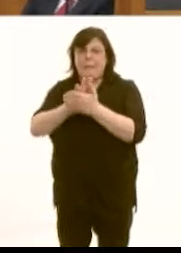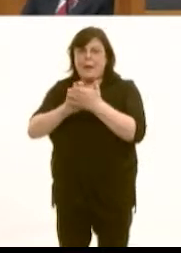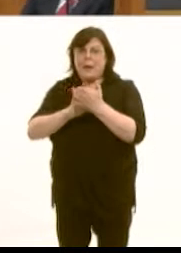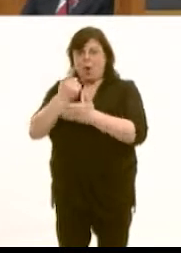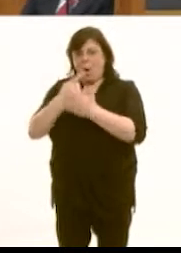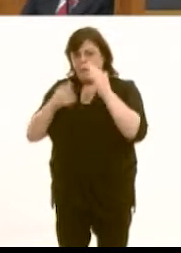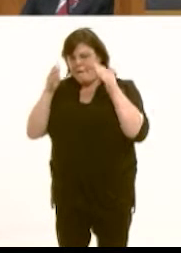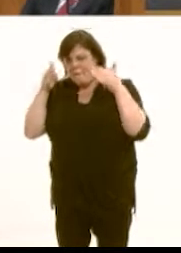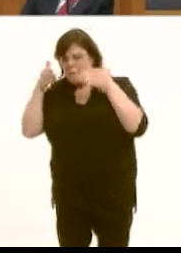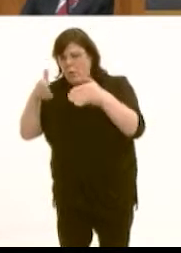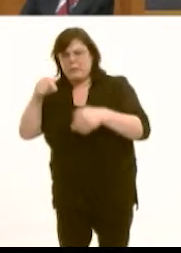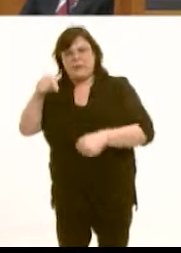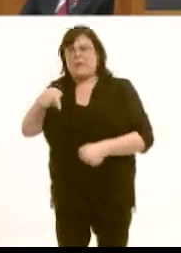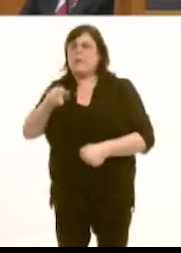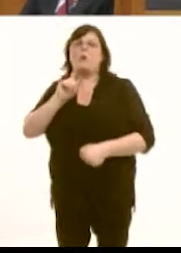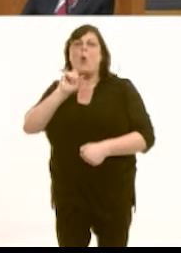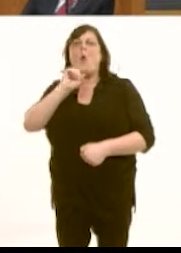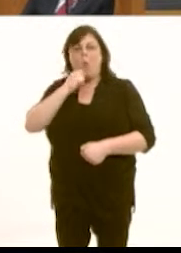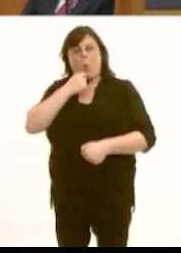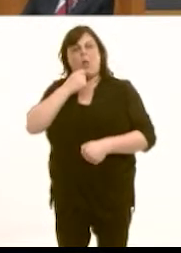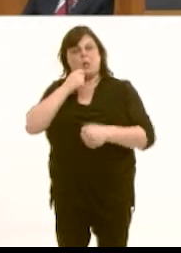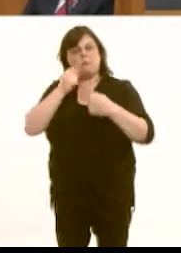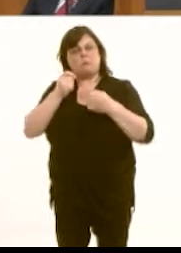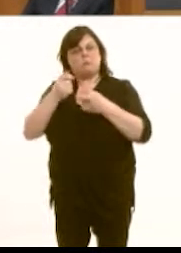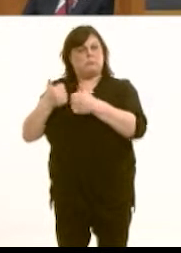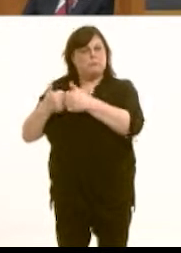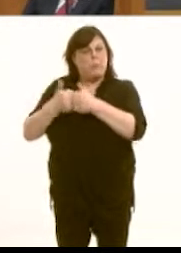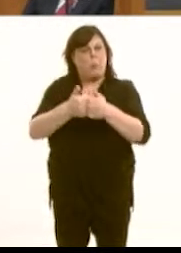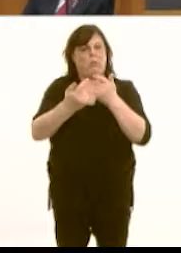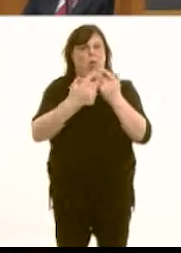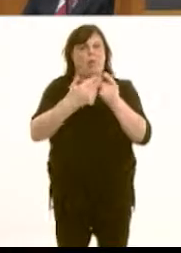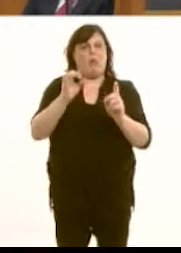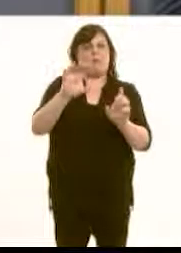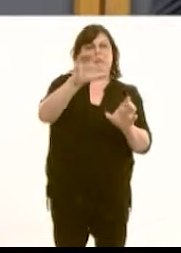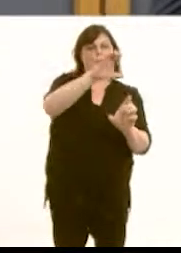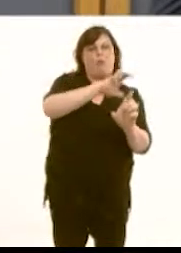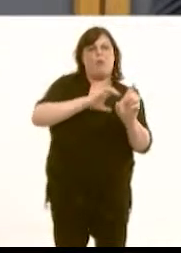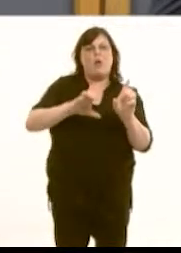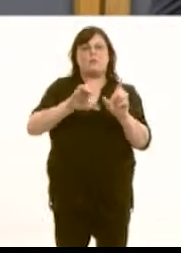Beth yw blaenoriaethau Llywodraeth Cymru ar gyfer gwella gwasanaethau cyhoeddus yng Ngheredigion?